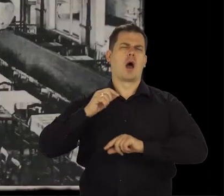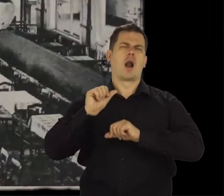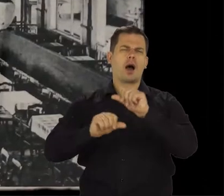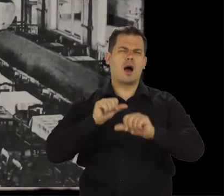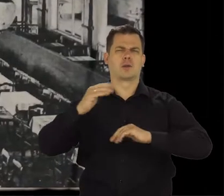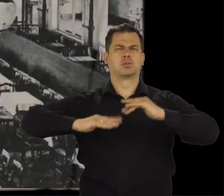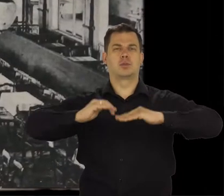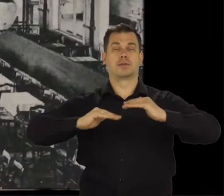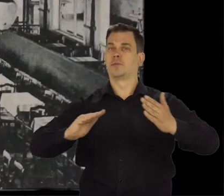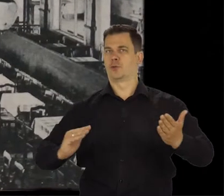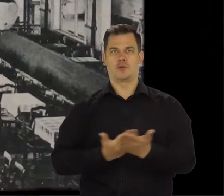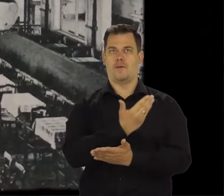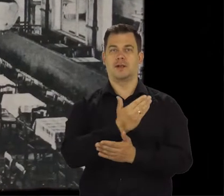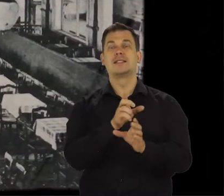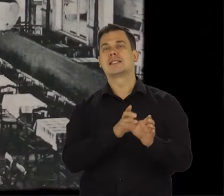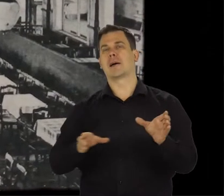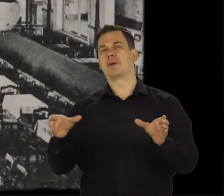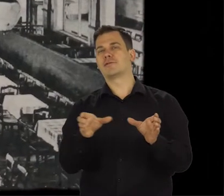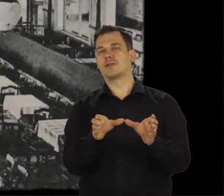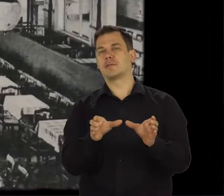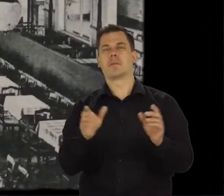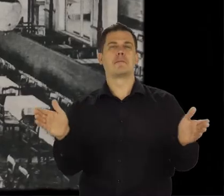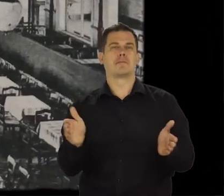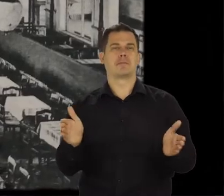oddano do użytku nowy budynek zaplecza z Małą Sceną.